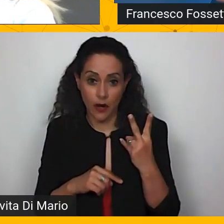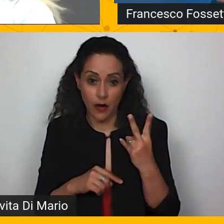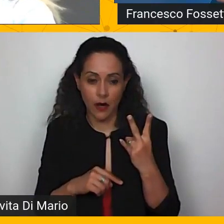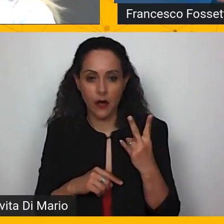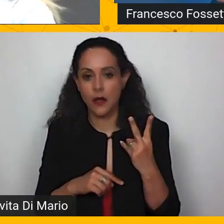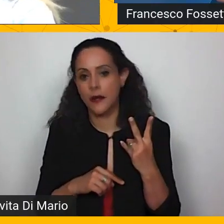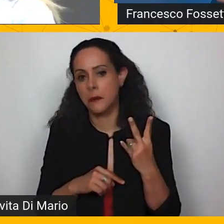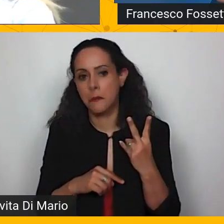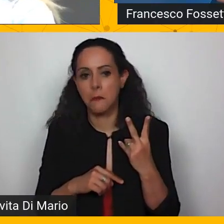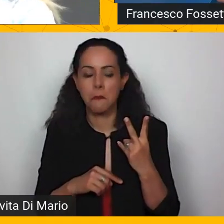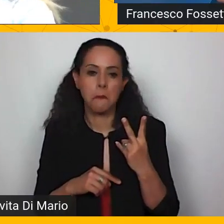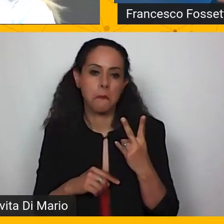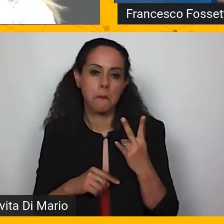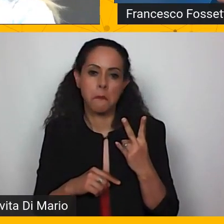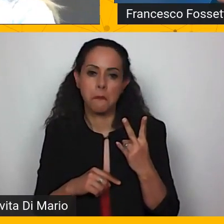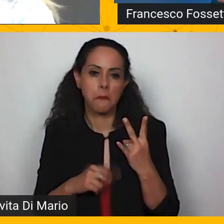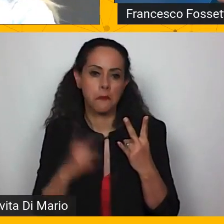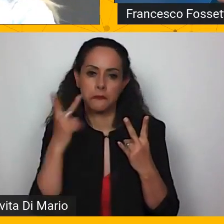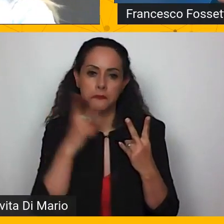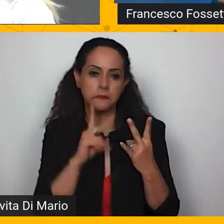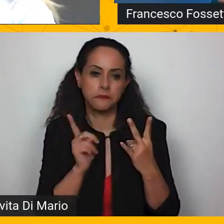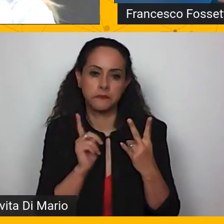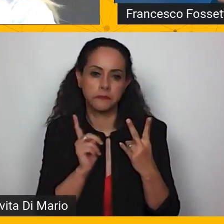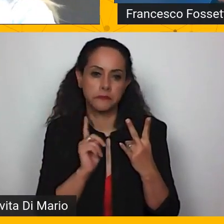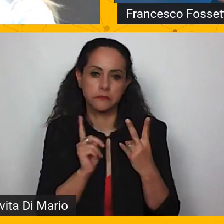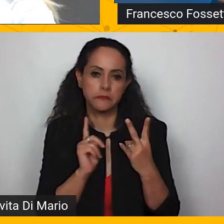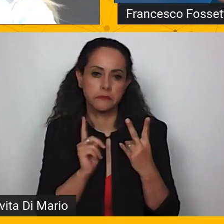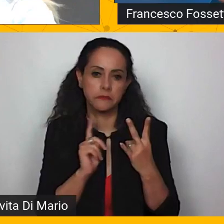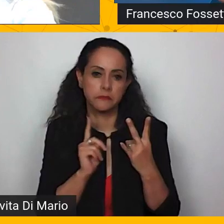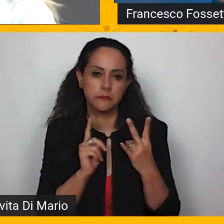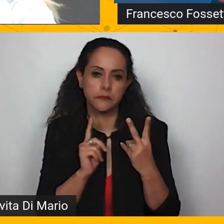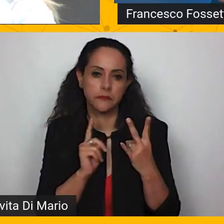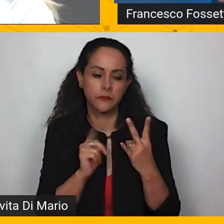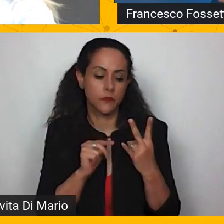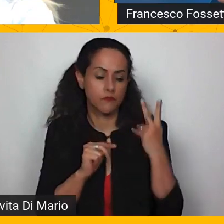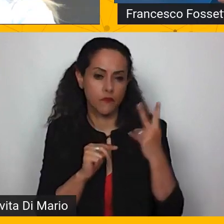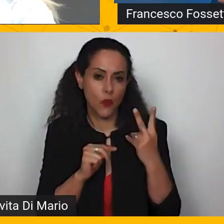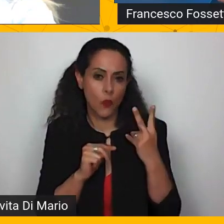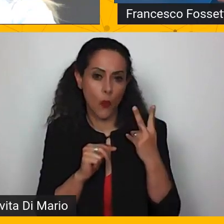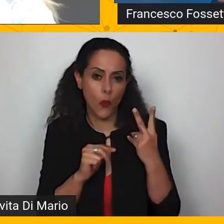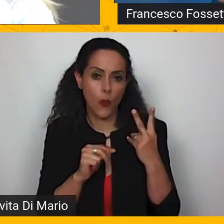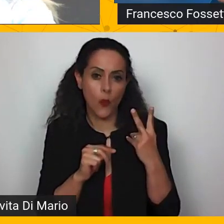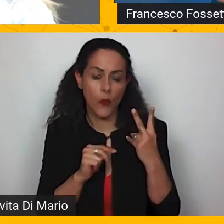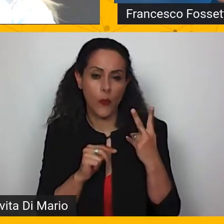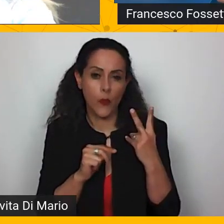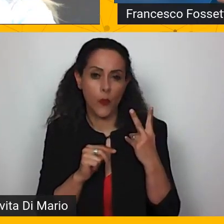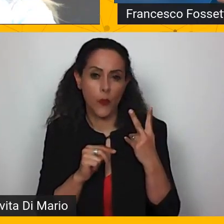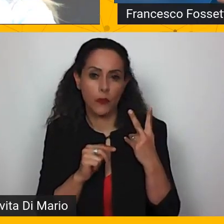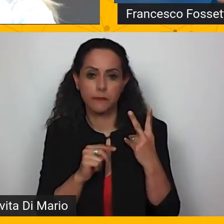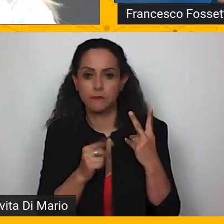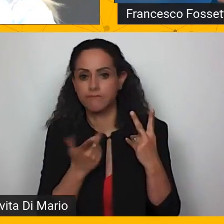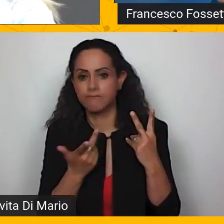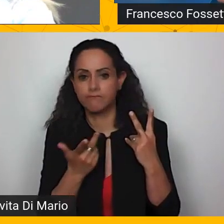neanche vero che eh questo mh